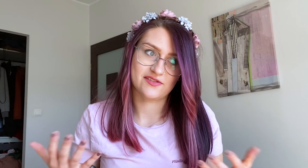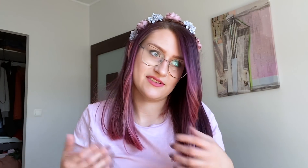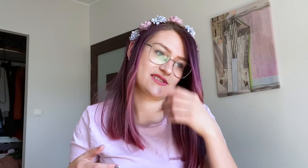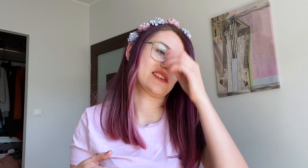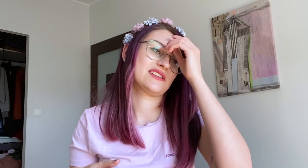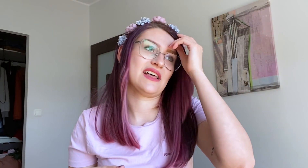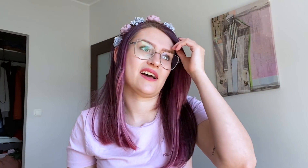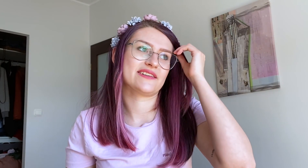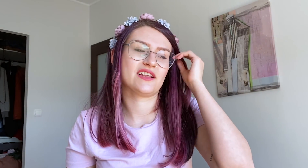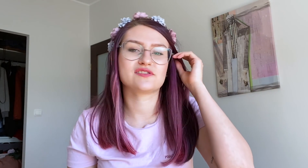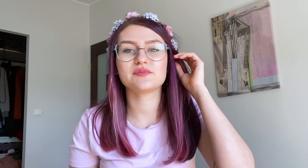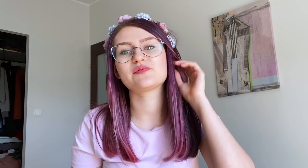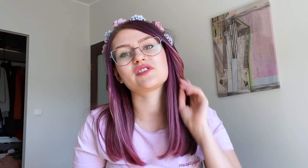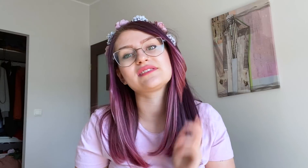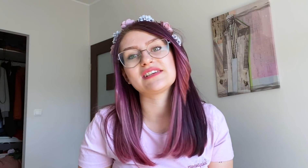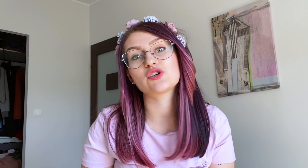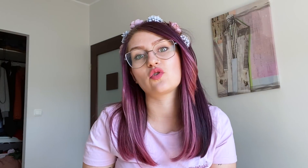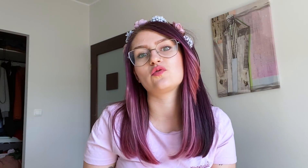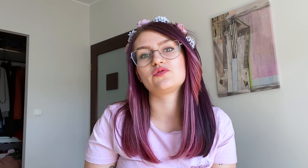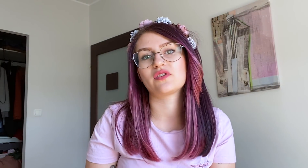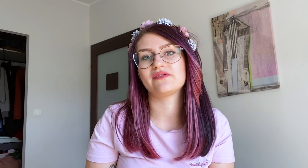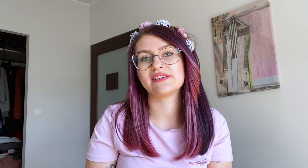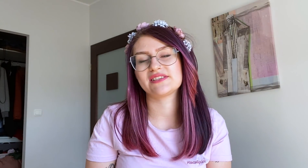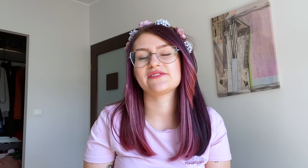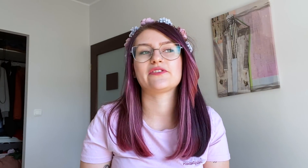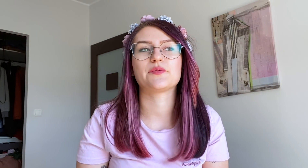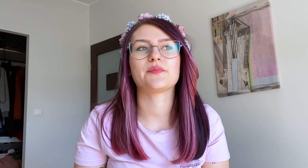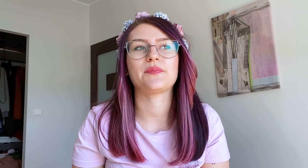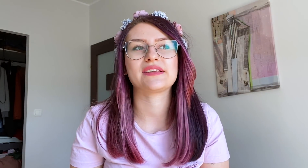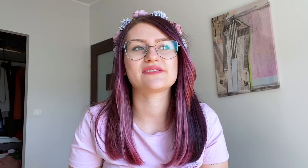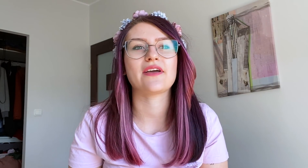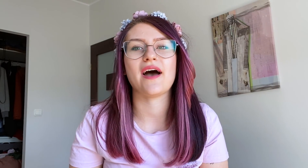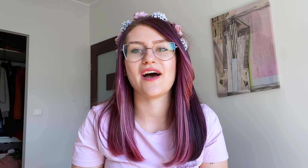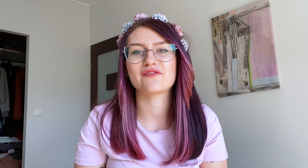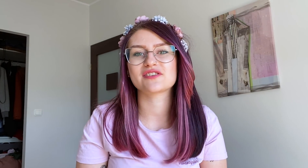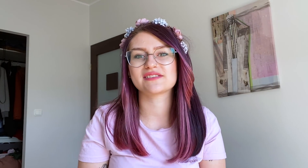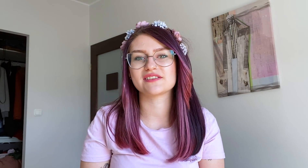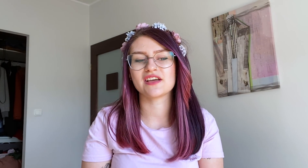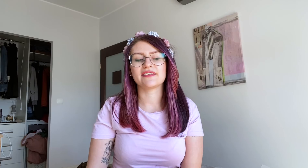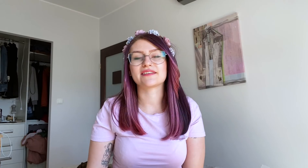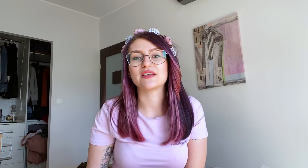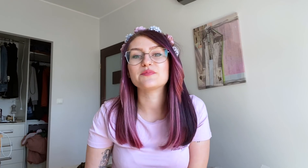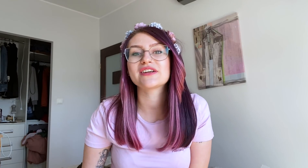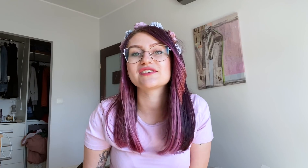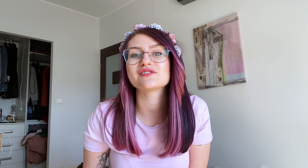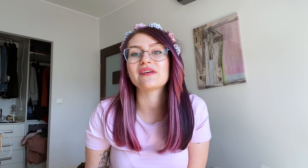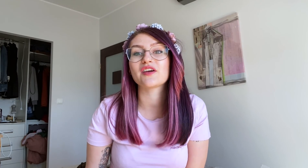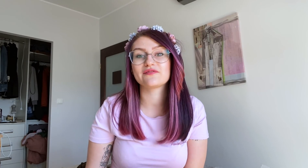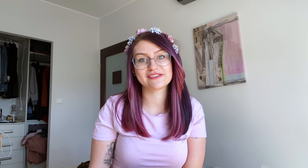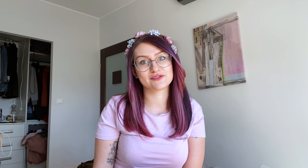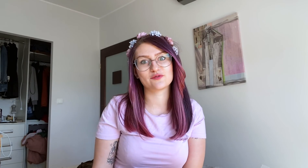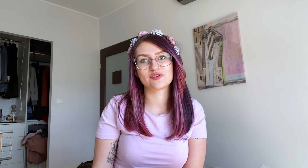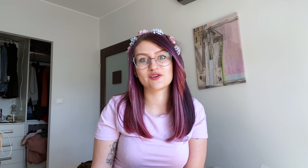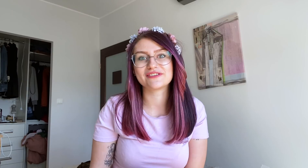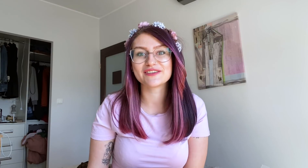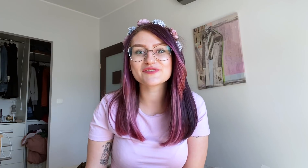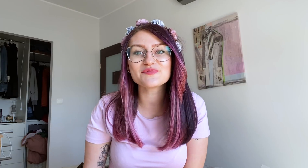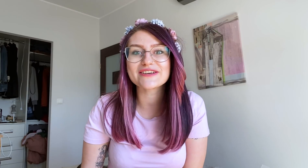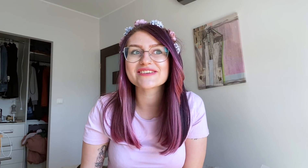to jest też dla osoby słyszącej szok kulturowy. Jesteś w swoim państwie, a wszyscy na tej imprezie rozmawiają w języku, którego ty nie rozumiesz.